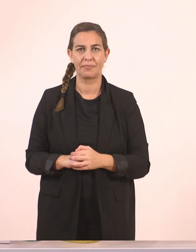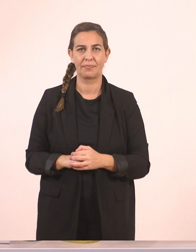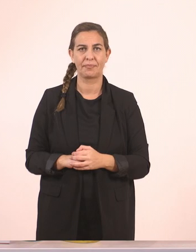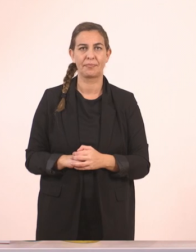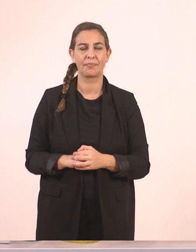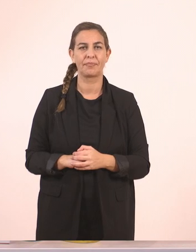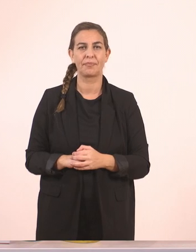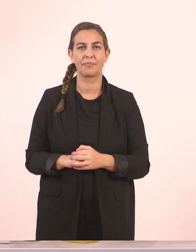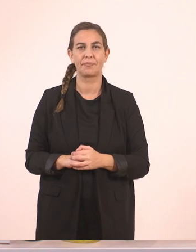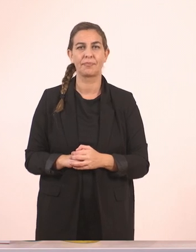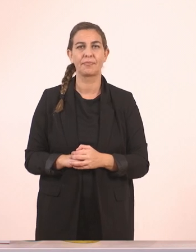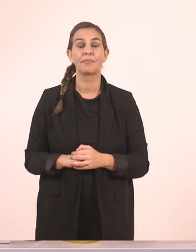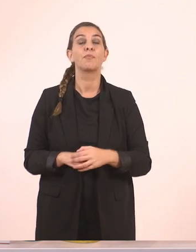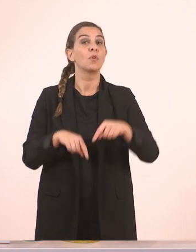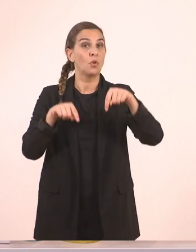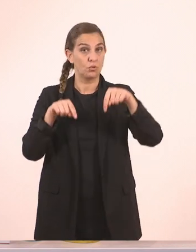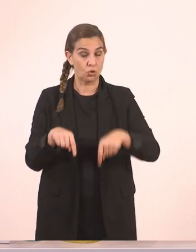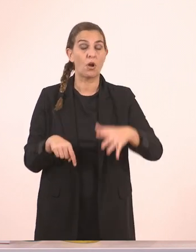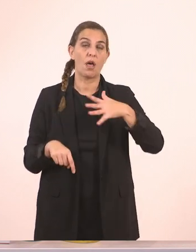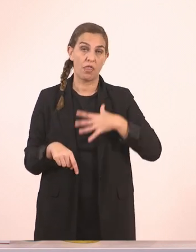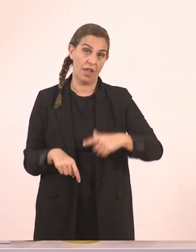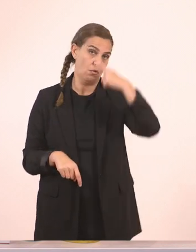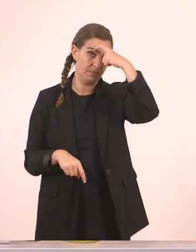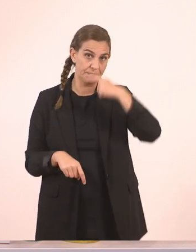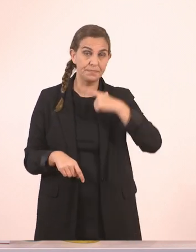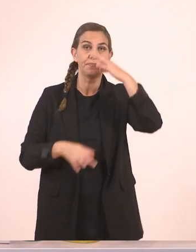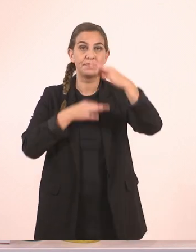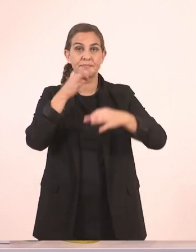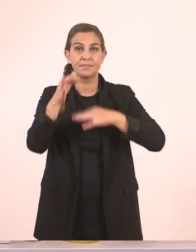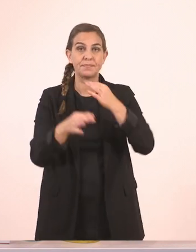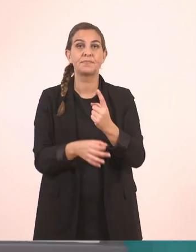να σας διαβάσω ένα πολύ όμορφο απόσπασμα,